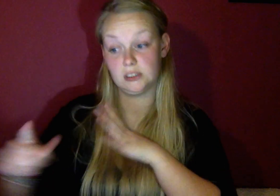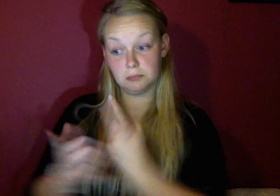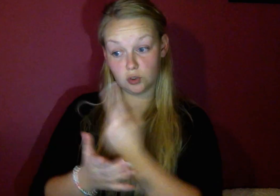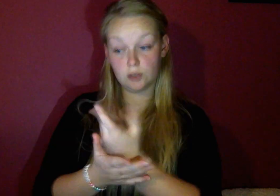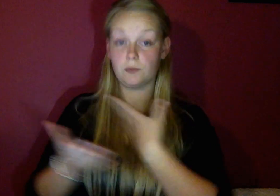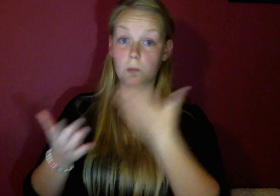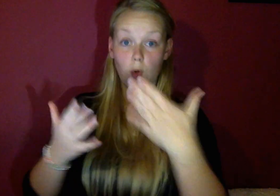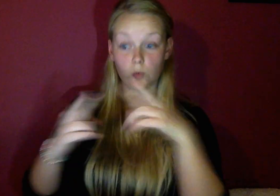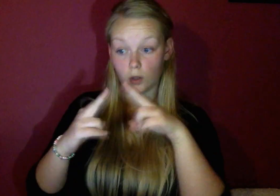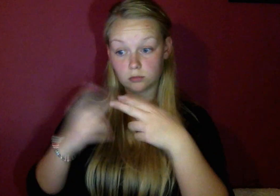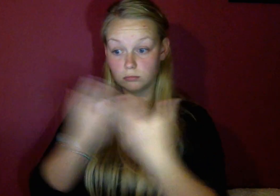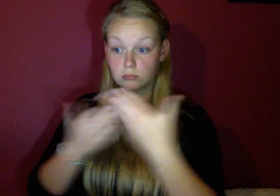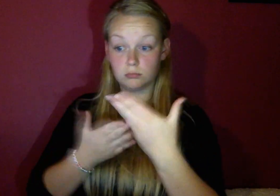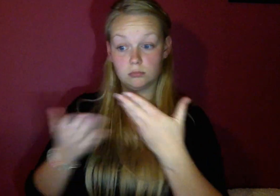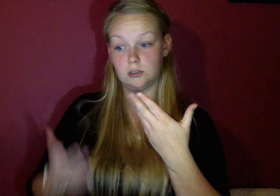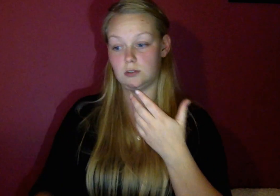Jag: "Finns det möjlighet att få någon bra kontakt och få fram ett samarbete?"